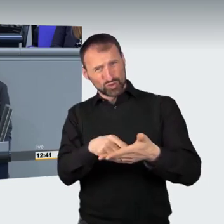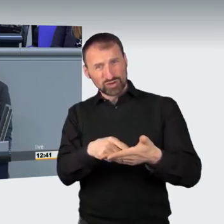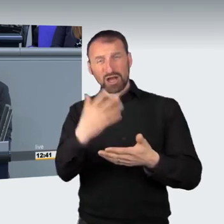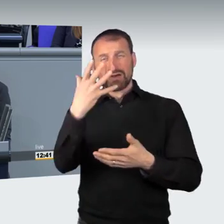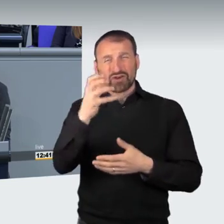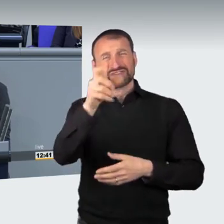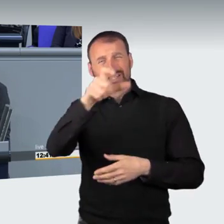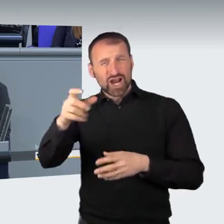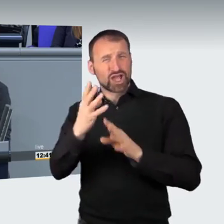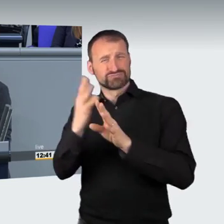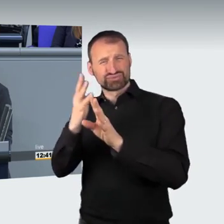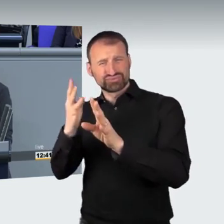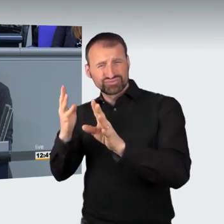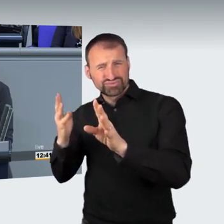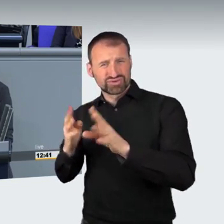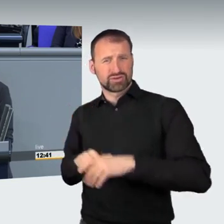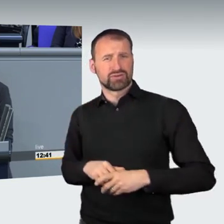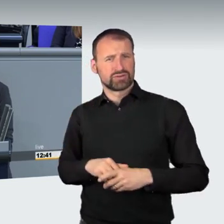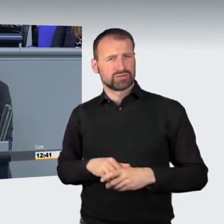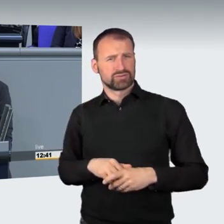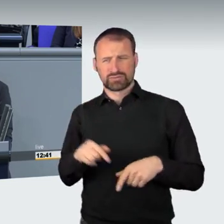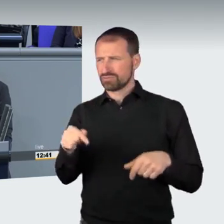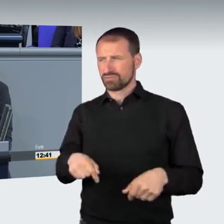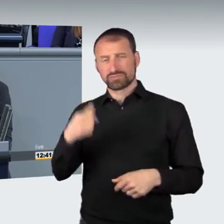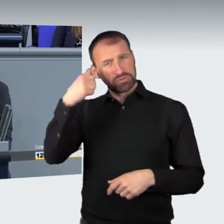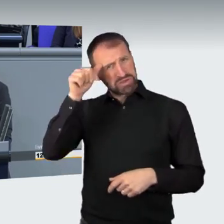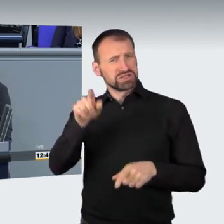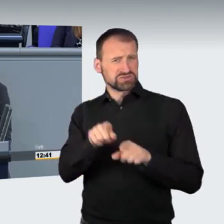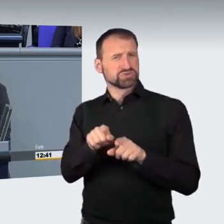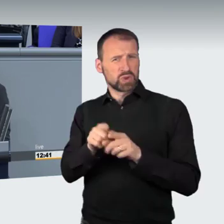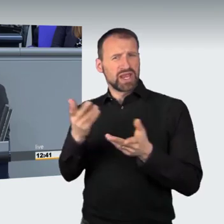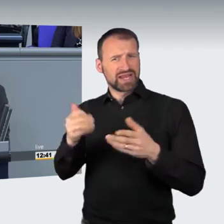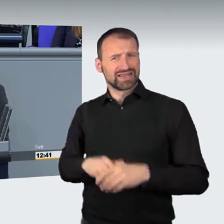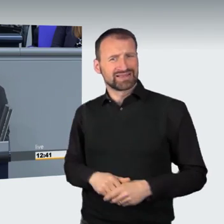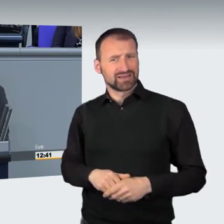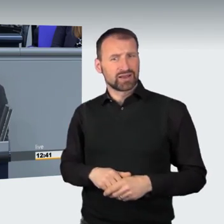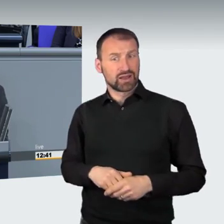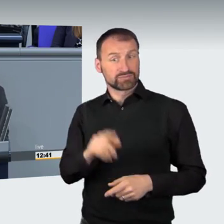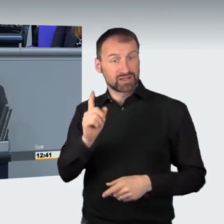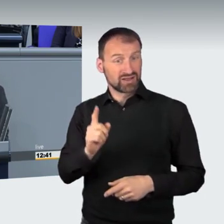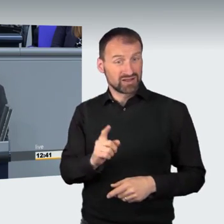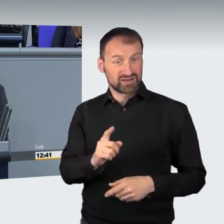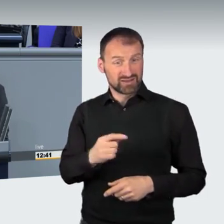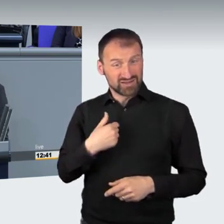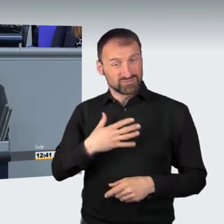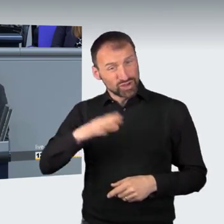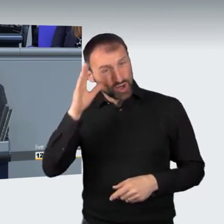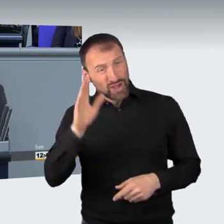aus Ihren Anträgen dagegen Abhilfe schaffen würde. Wenn es keine Wohnungen gibt, werden weiterhin im Durchschnitt